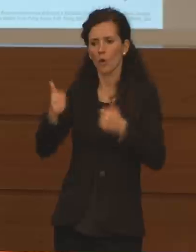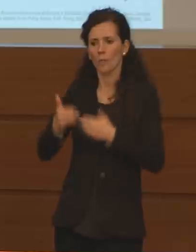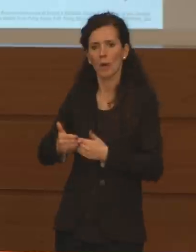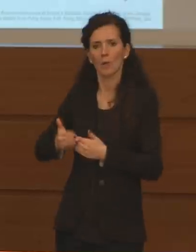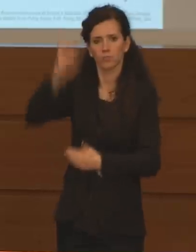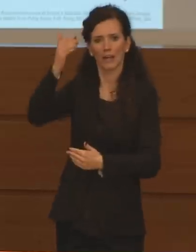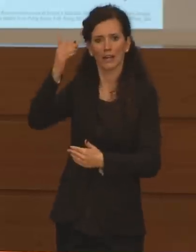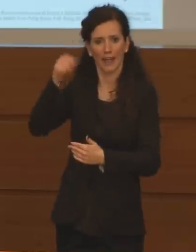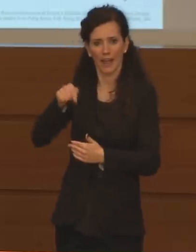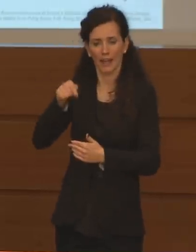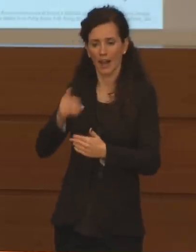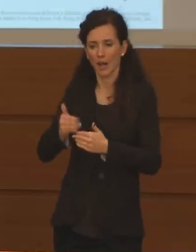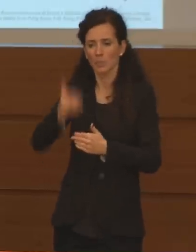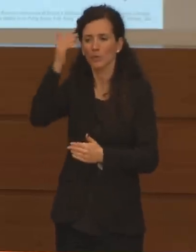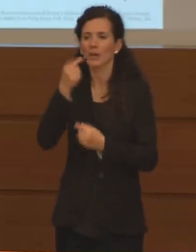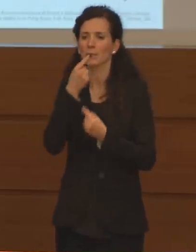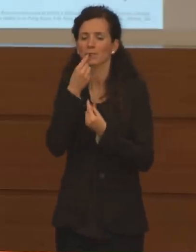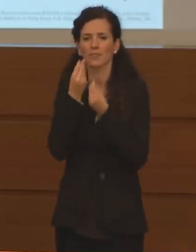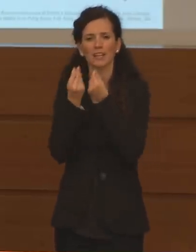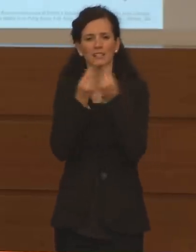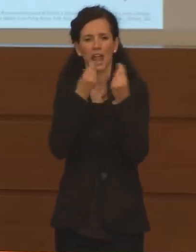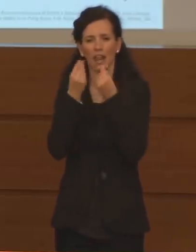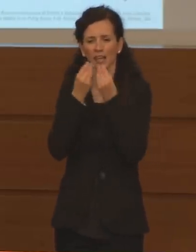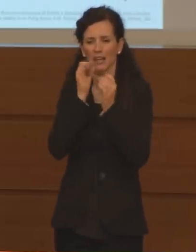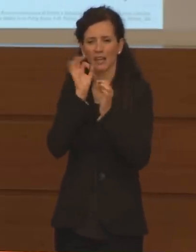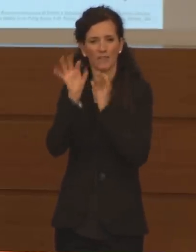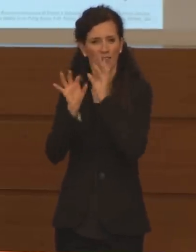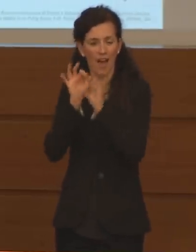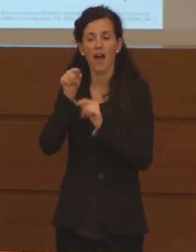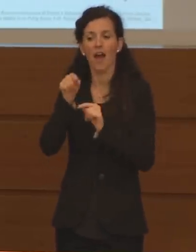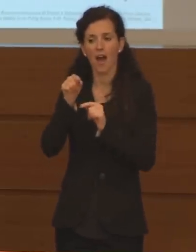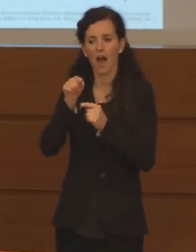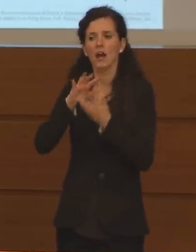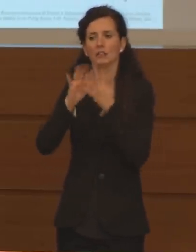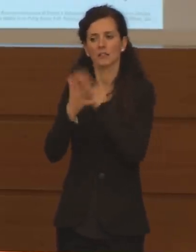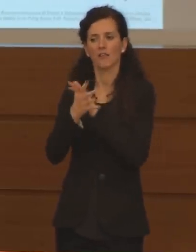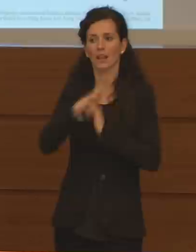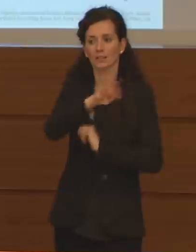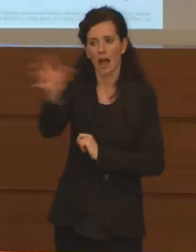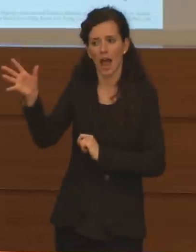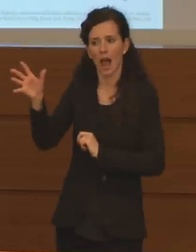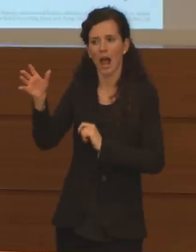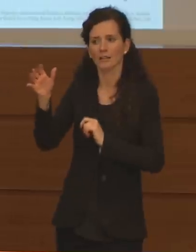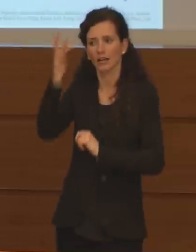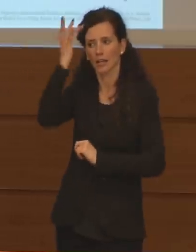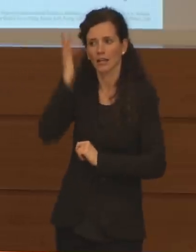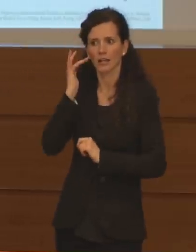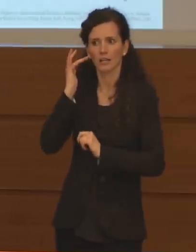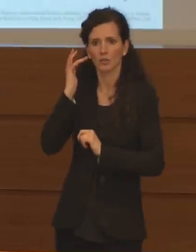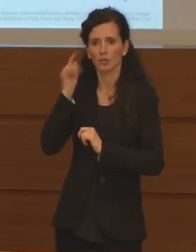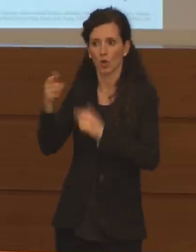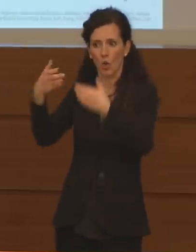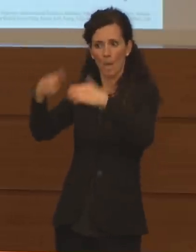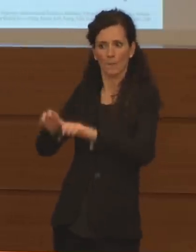quindi delle goccioline di saliva fanno sì che si riduca il rischio per gli altri di essere di essere infettati,